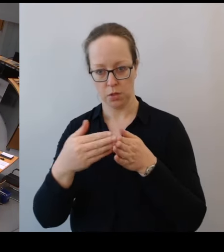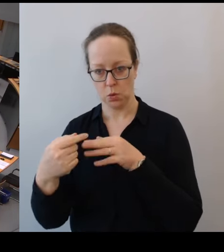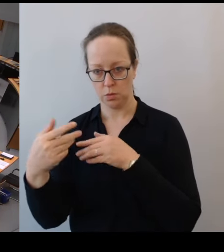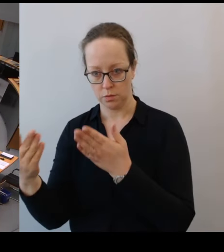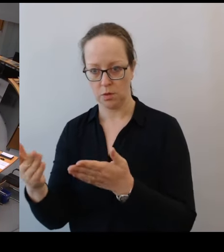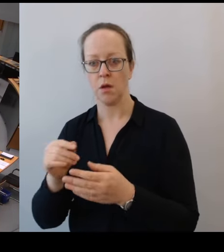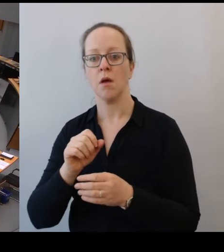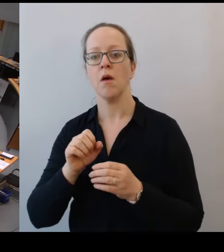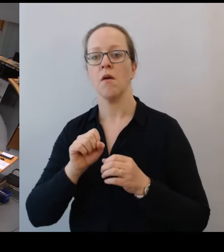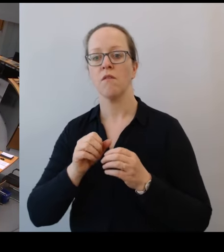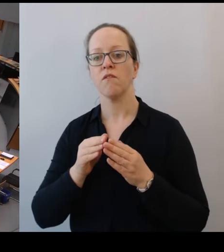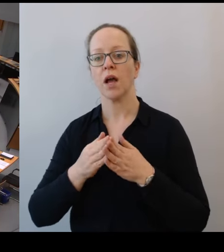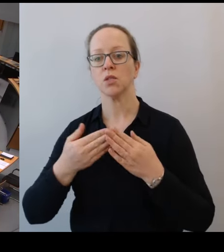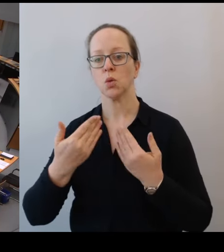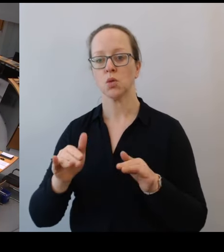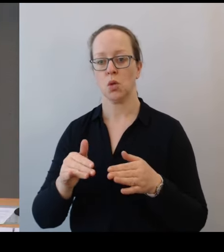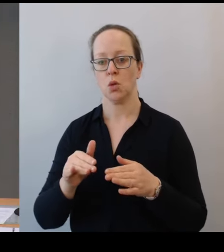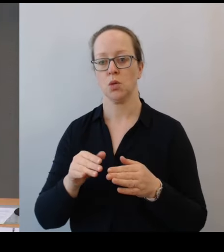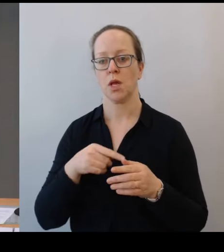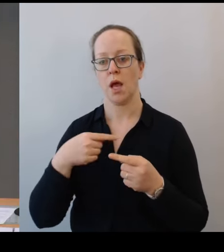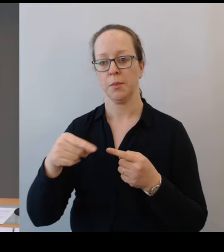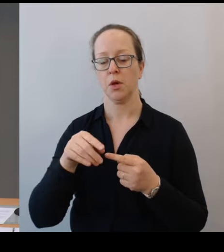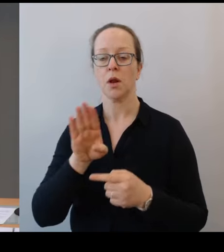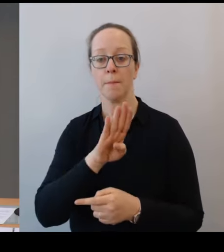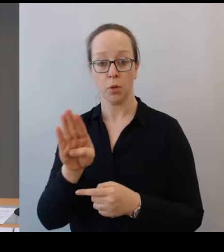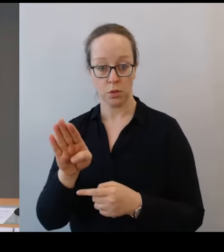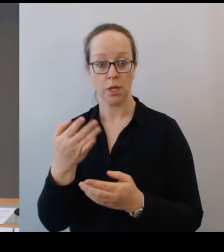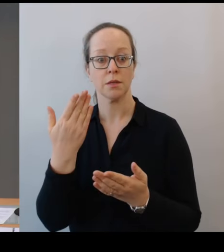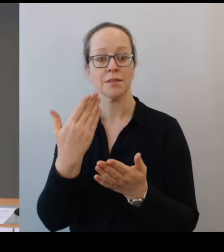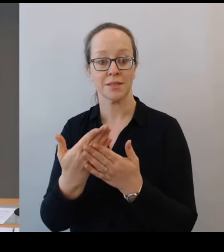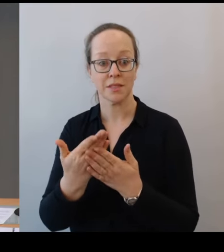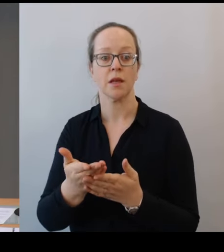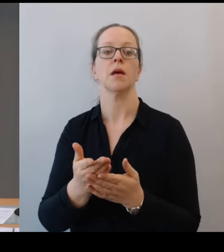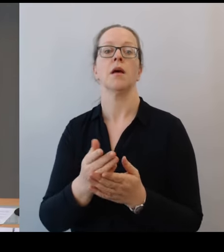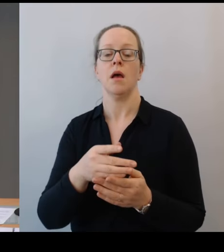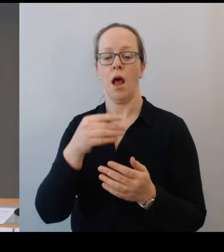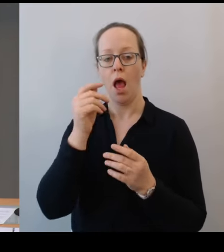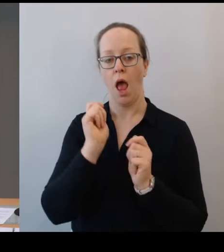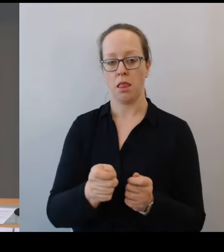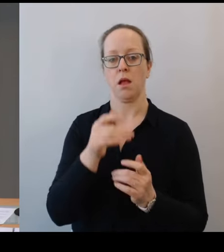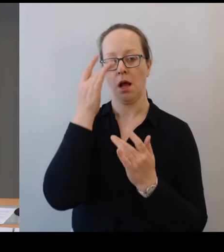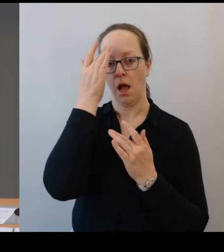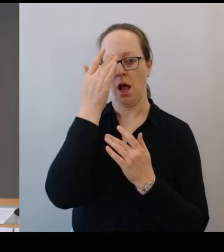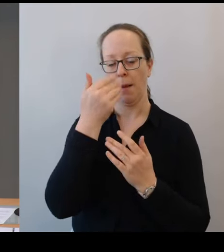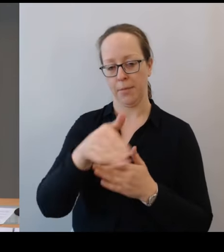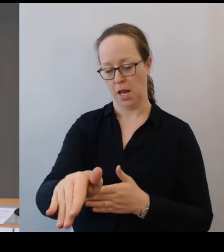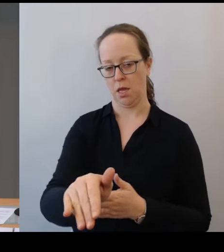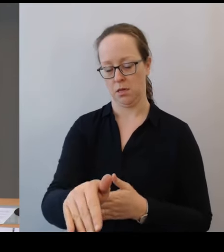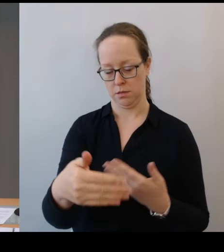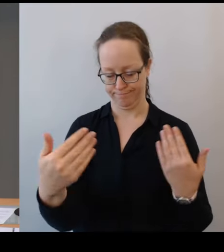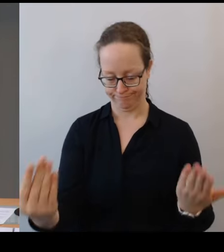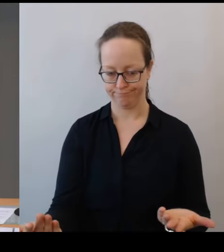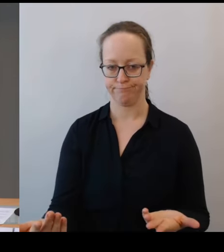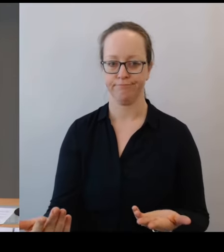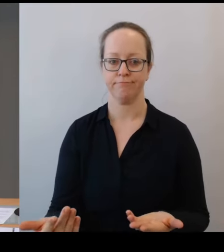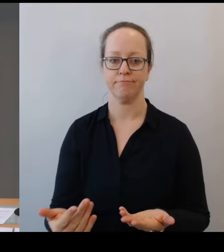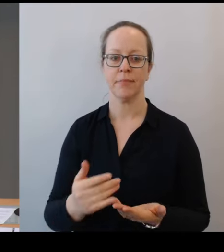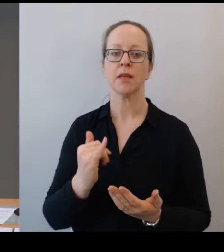King. Gegenstimmen? Damit ist der Antrag abgelehnt. Ich rufe dann auf die laufende Nummer 3.4.